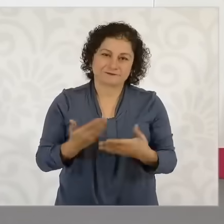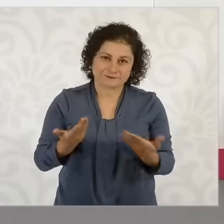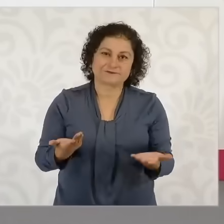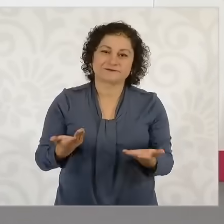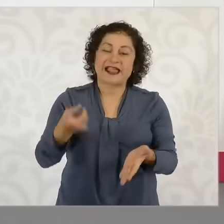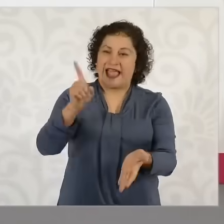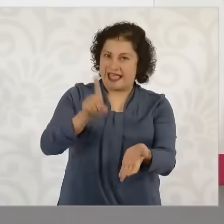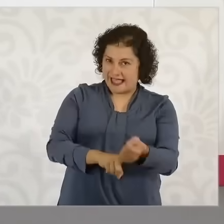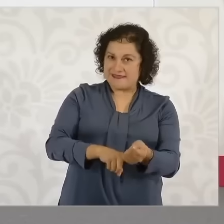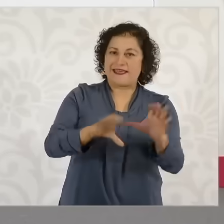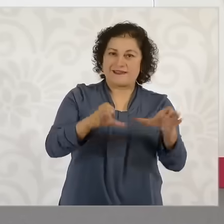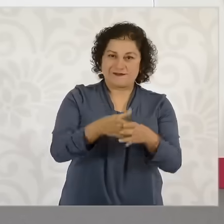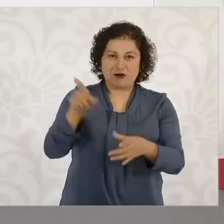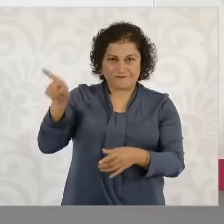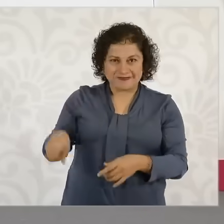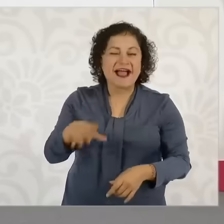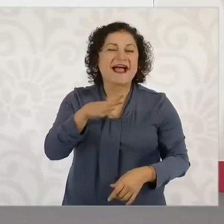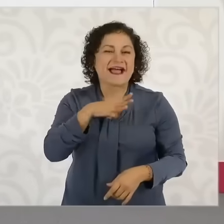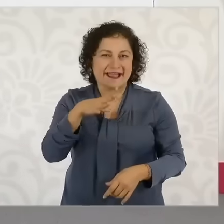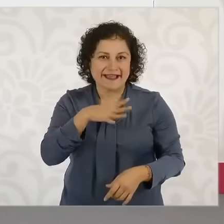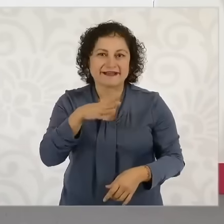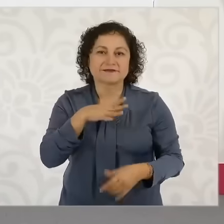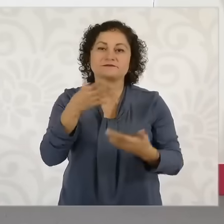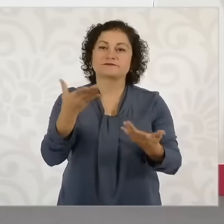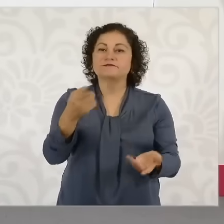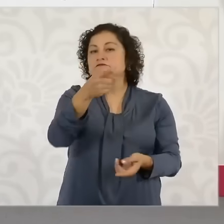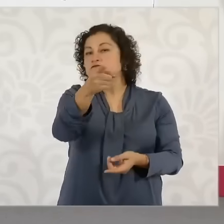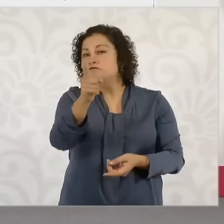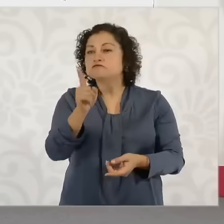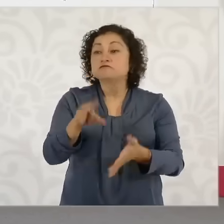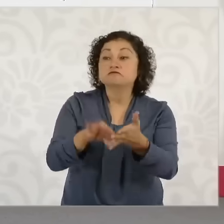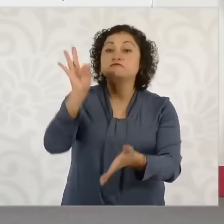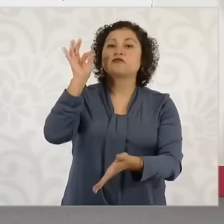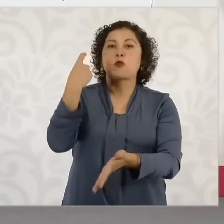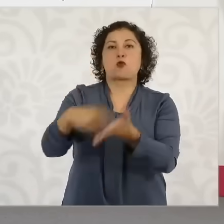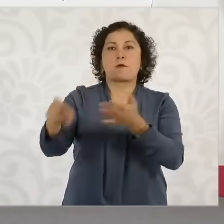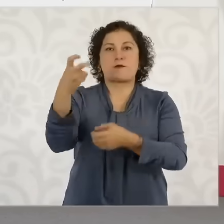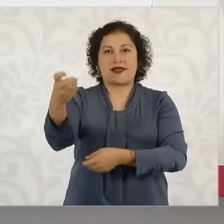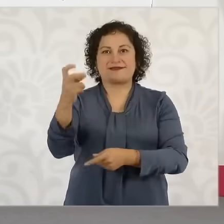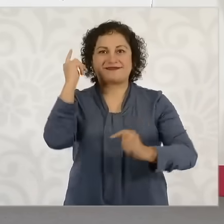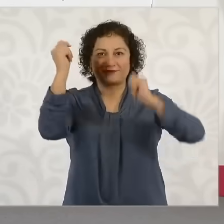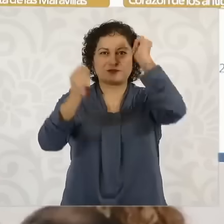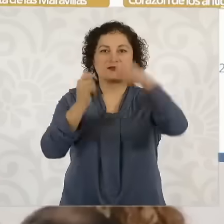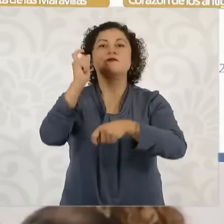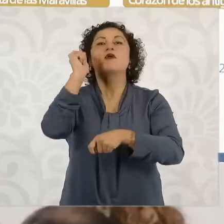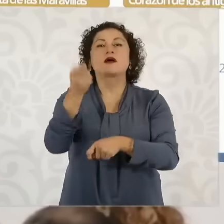también experiencias que se están brindando a través de la colaboración de los prestadores